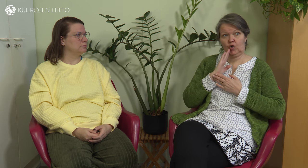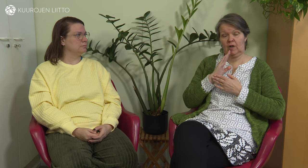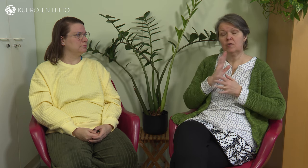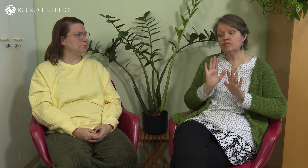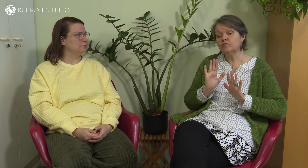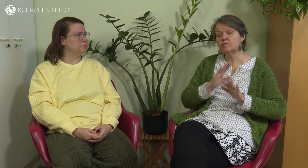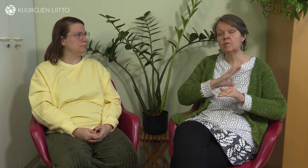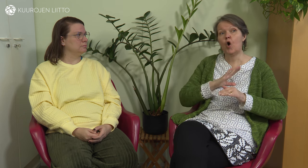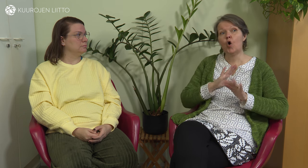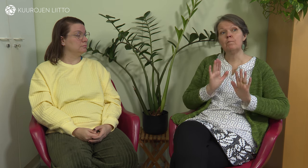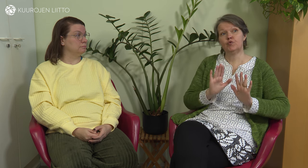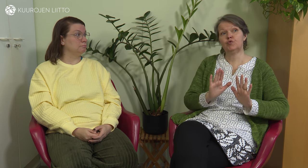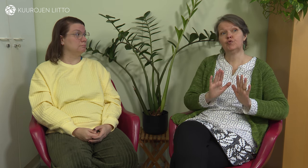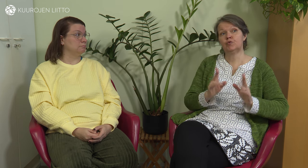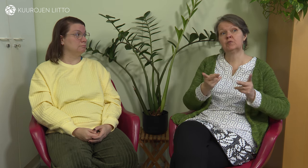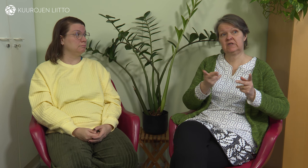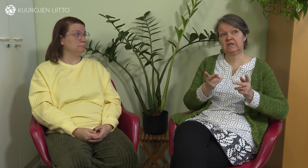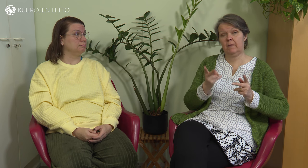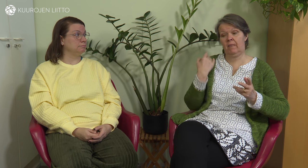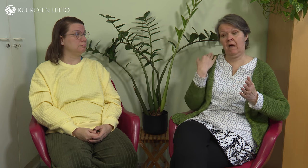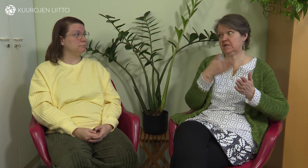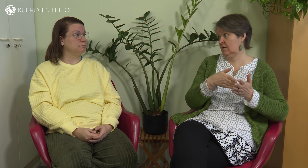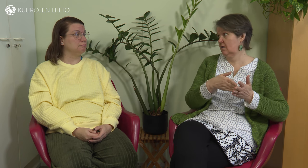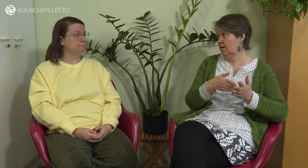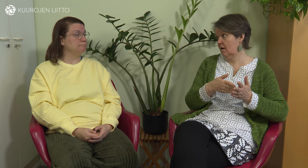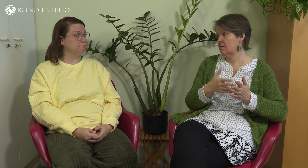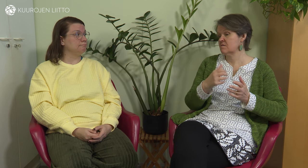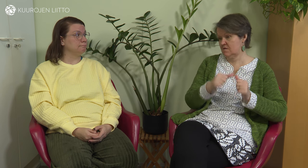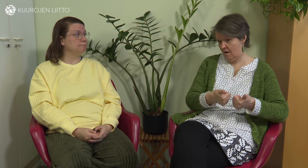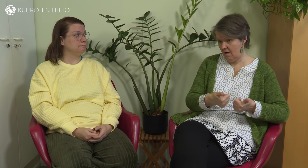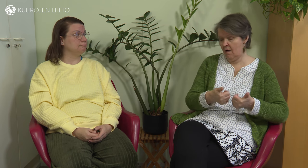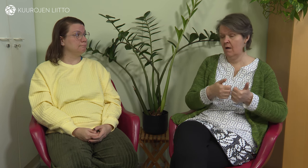niin saa edelleen tehdä.